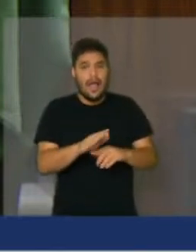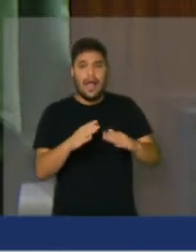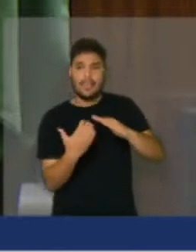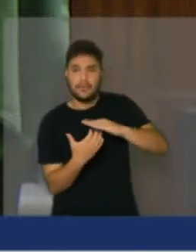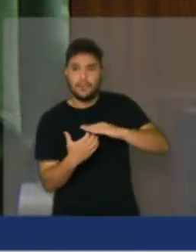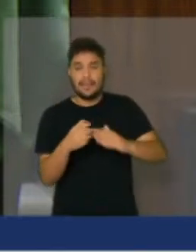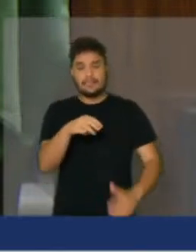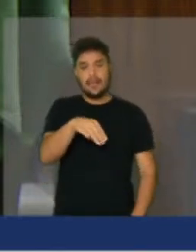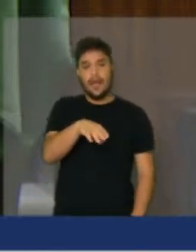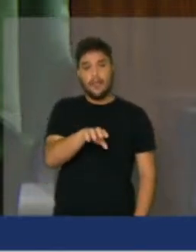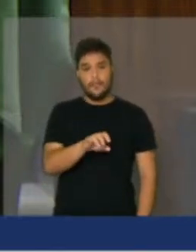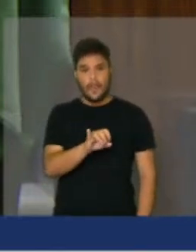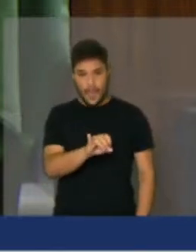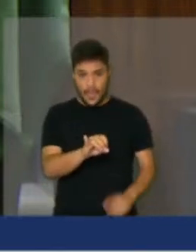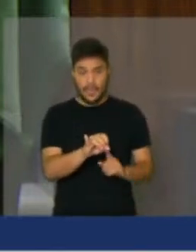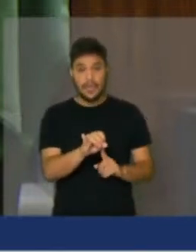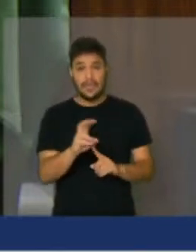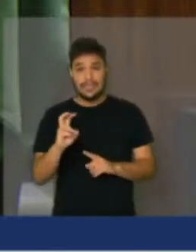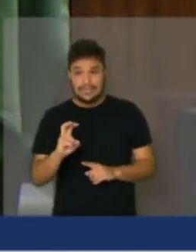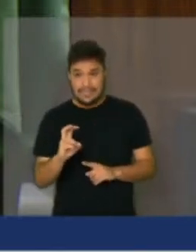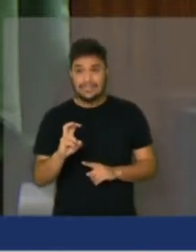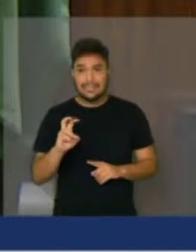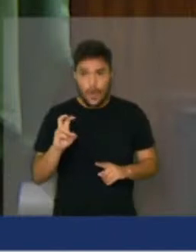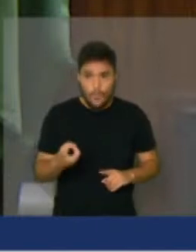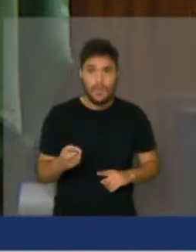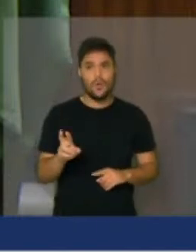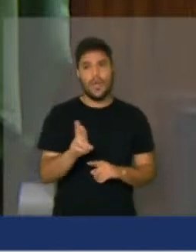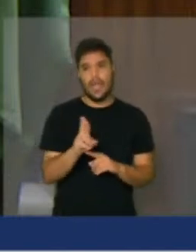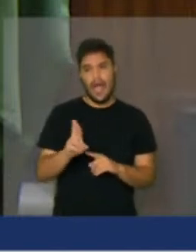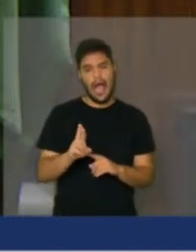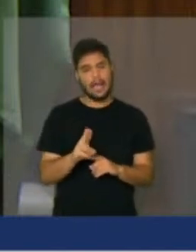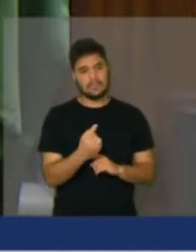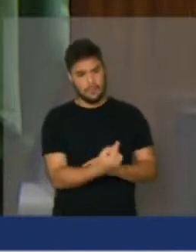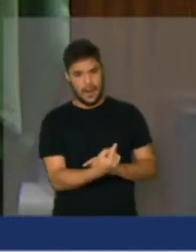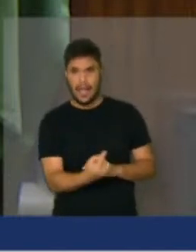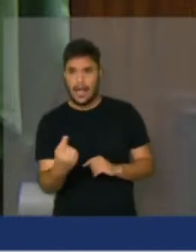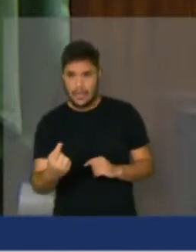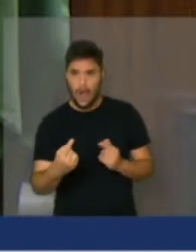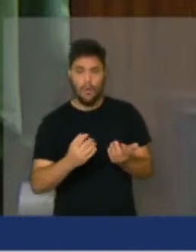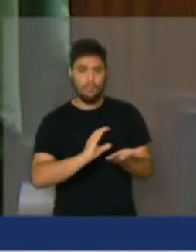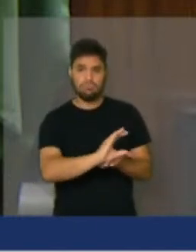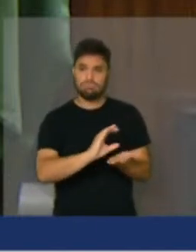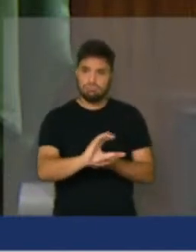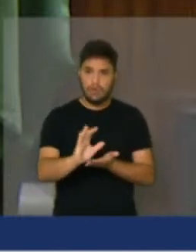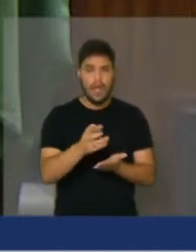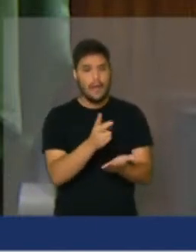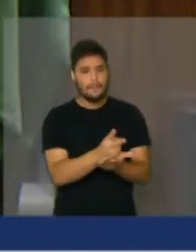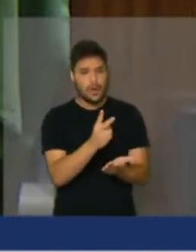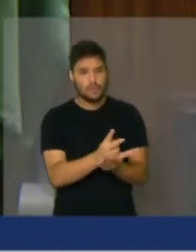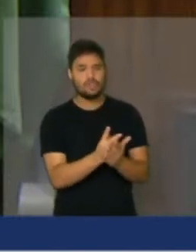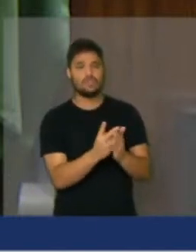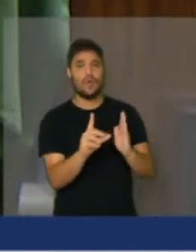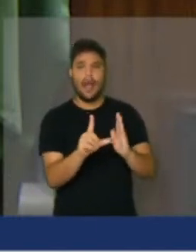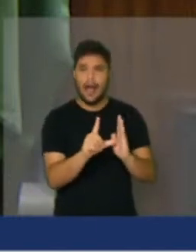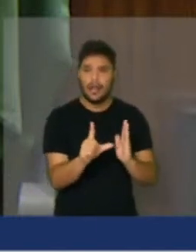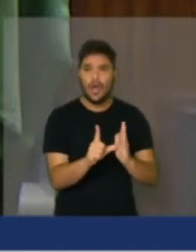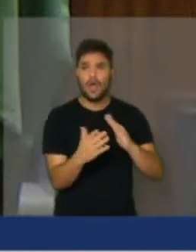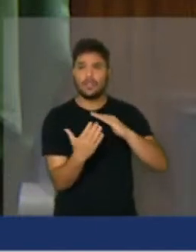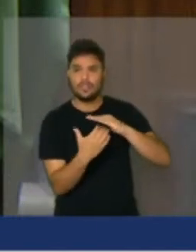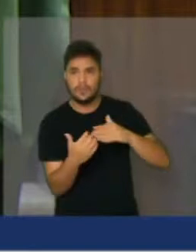5 MIL REAIS PARA CADA UMA PARA MANTER... OS SEUS ESTABELECIMENTOS E OS SEUS EMPREGOS. MUNICÍPIO DE PONTO